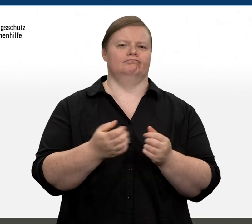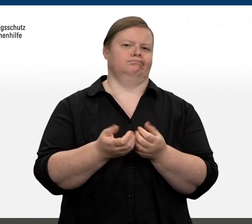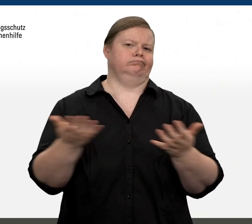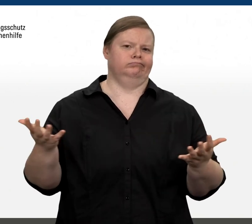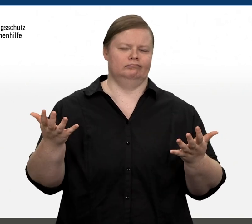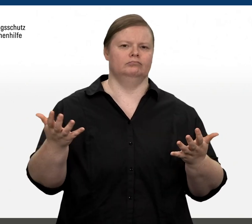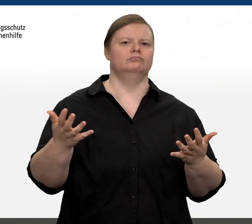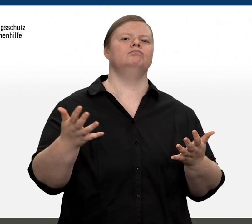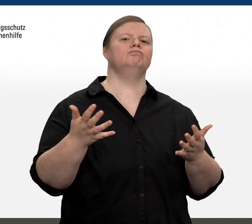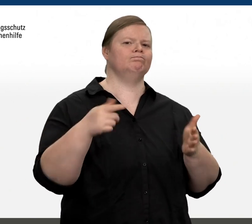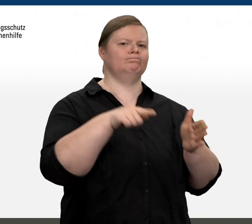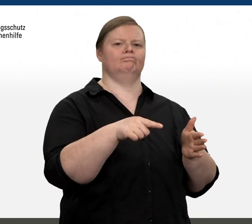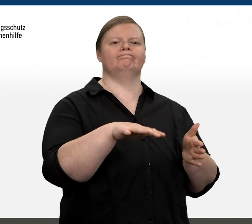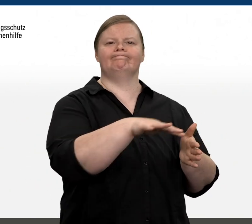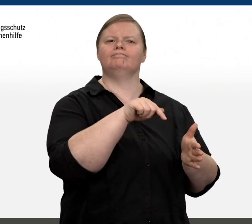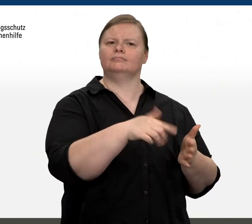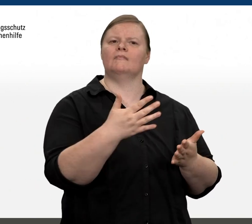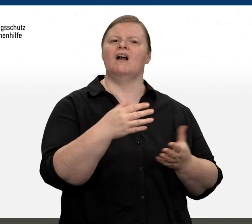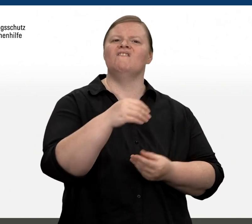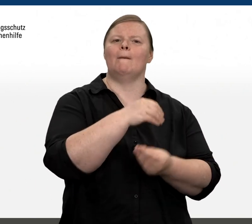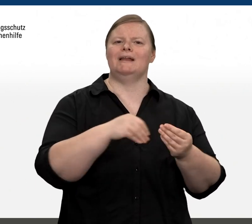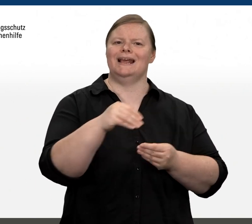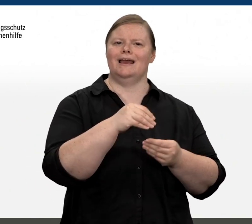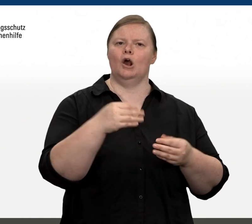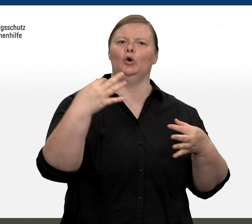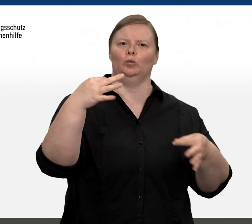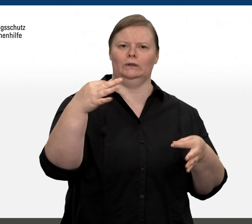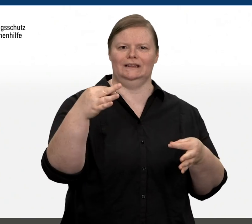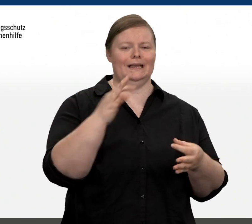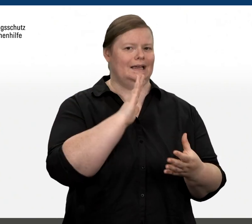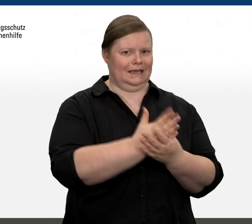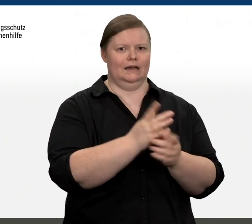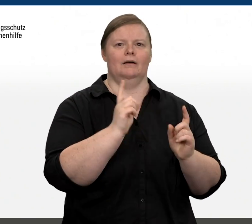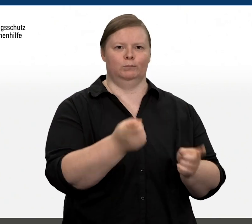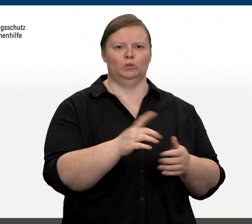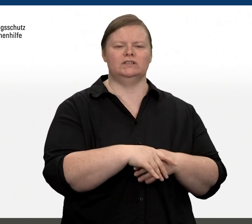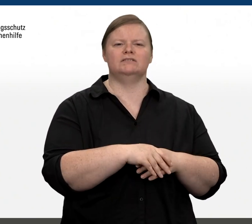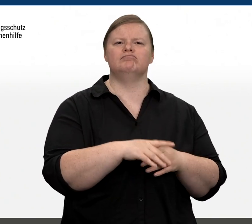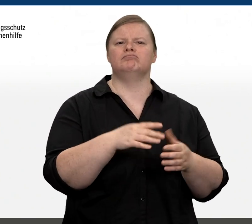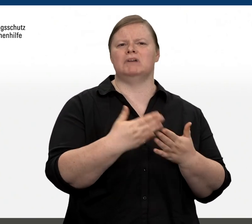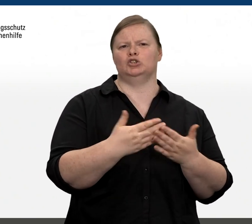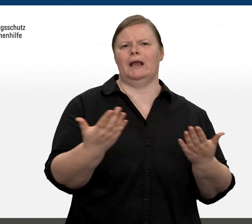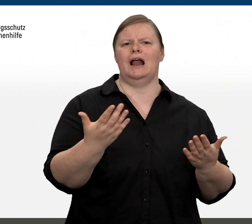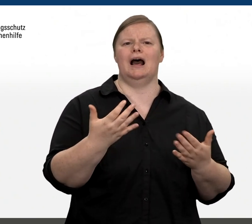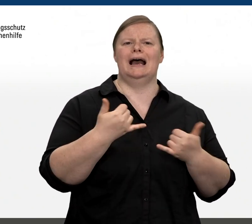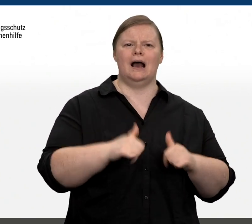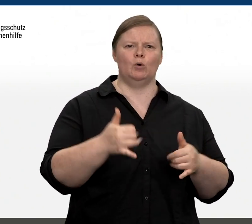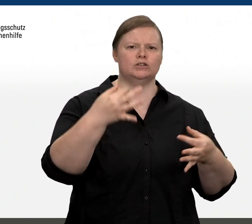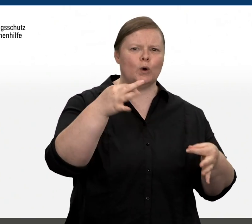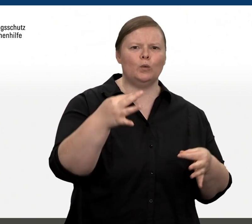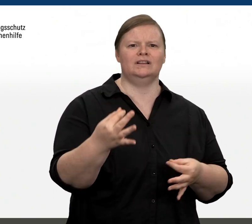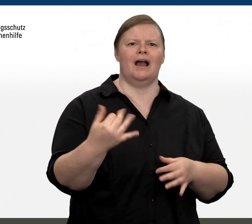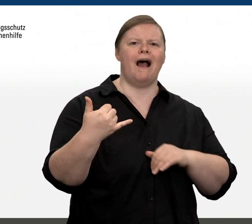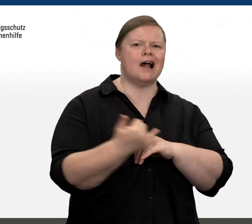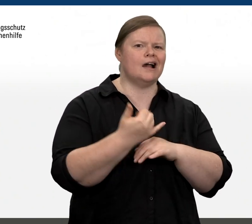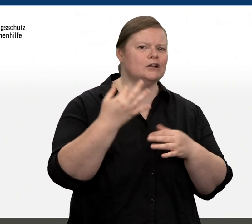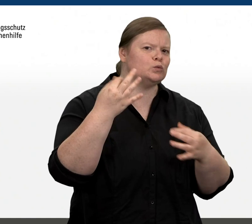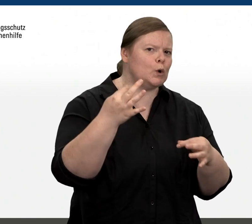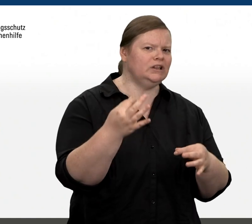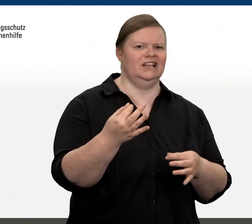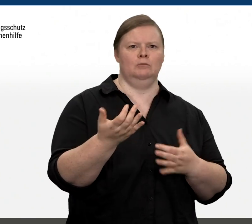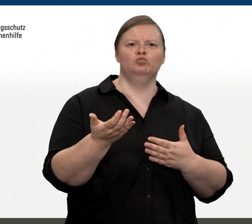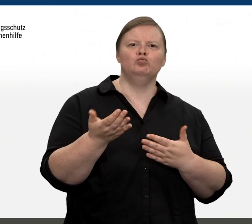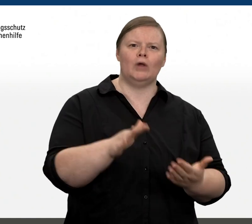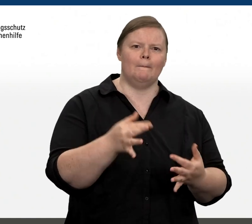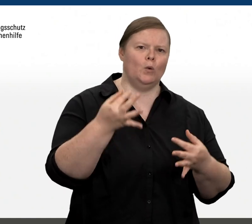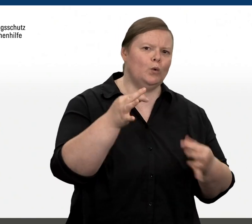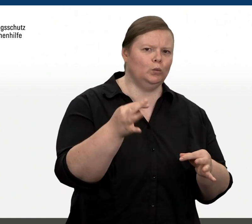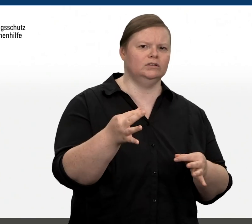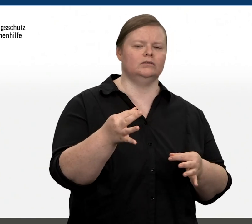Familienurkunden, wie Geburts-, Heirats- und Sterbeurkunden